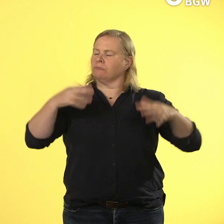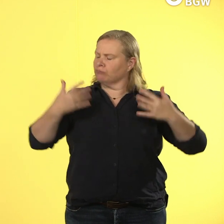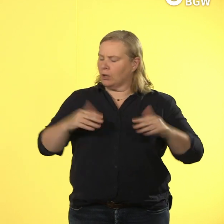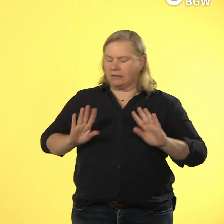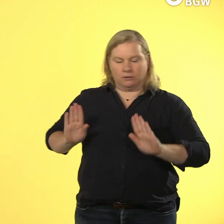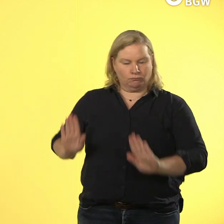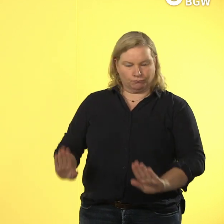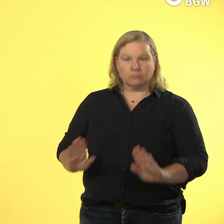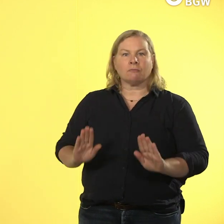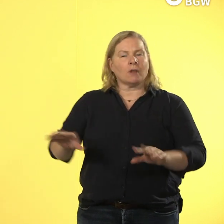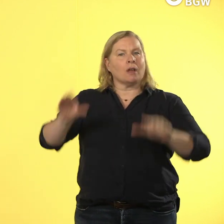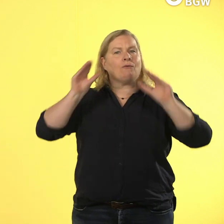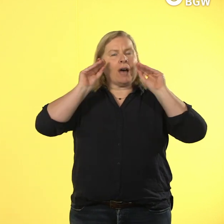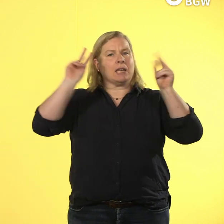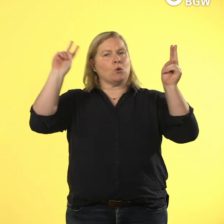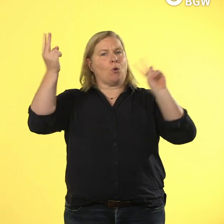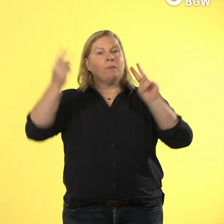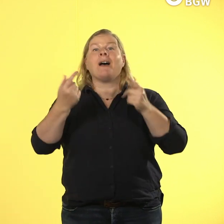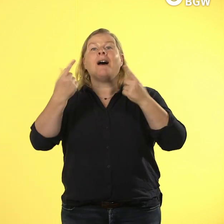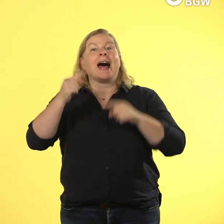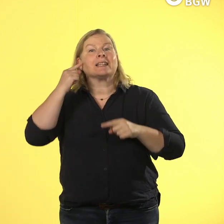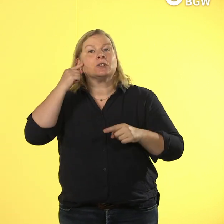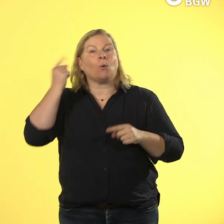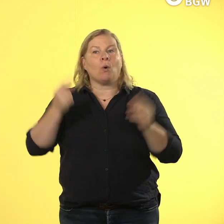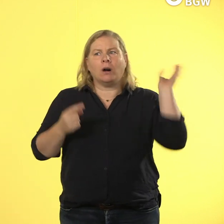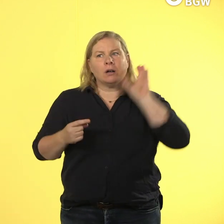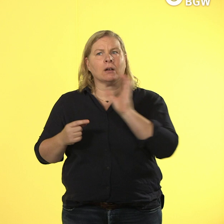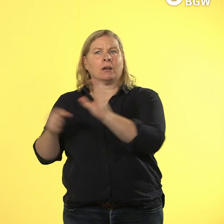Warum reagiert er so? Warum kann sie nicht anders? Können Sie sich davor schützen? Das ist die Aufgabe.